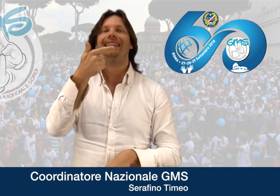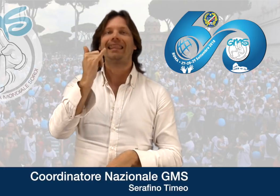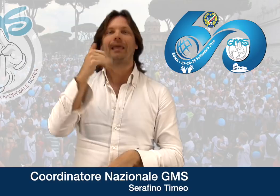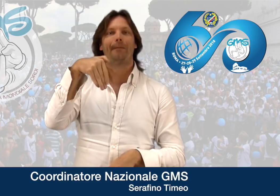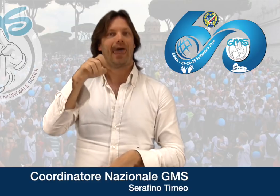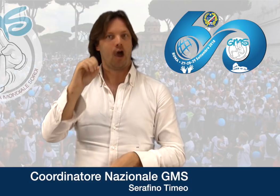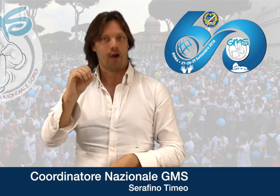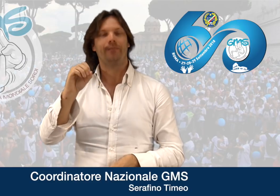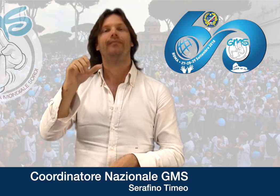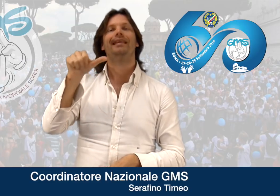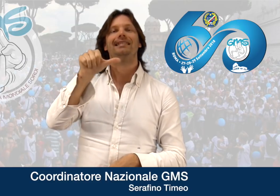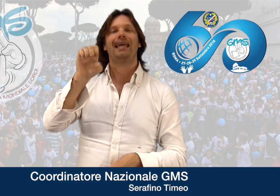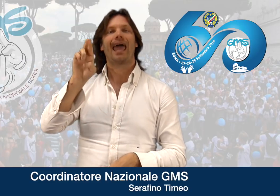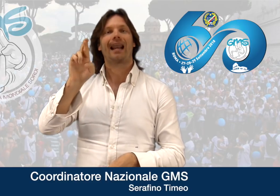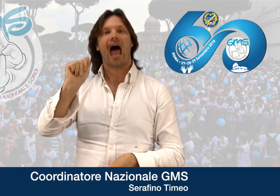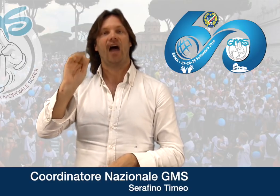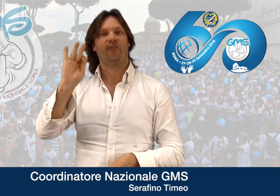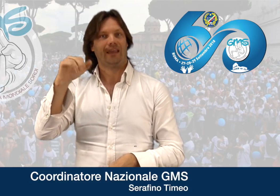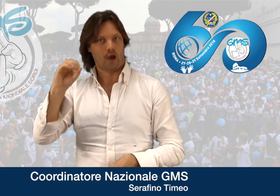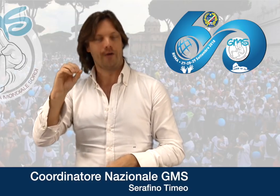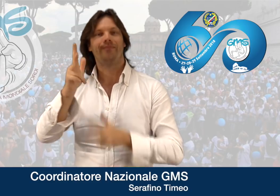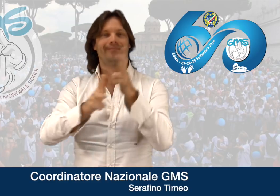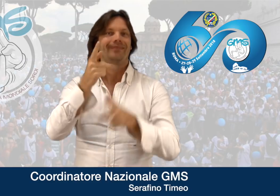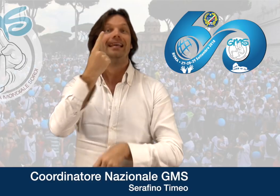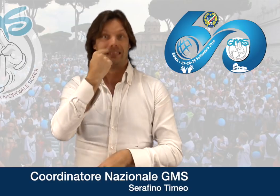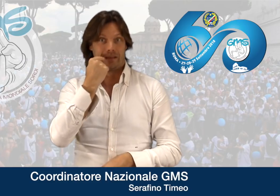mi chiamo Timeo Serafino